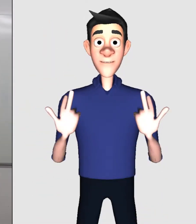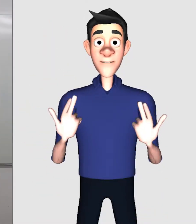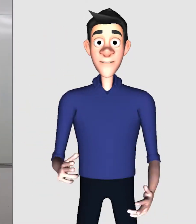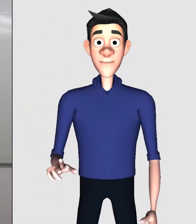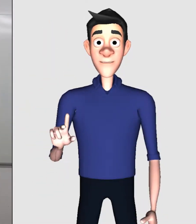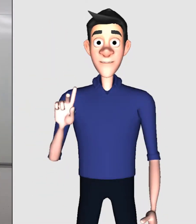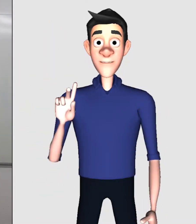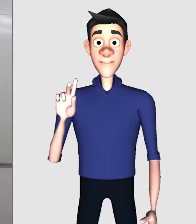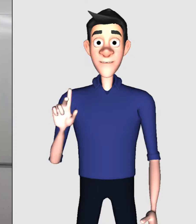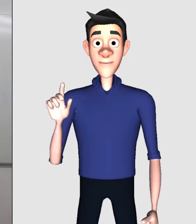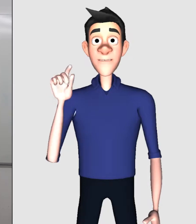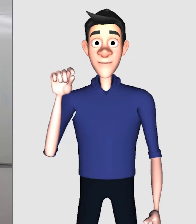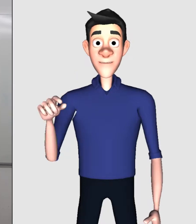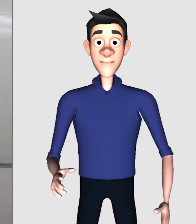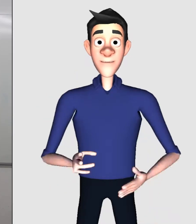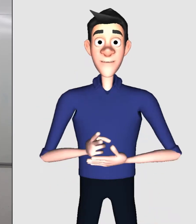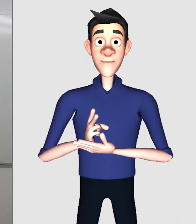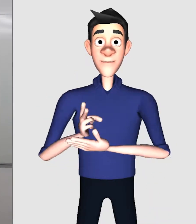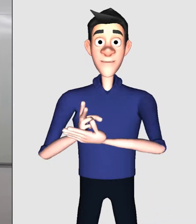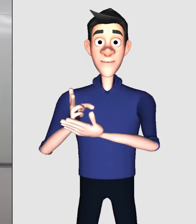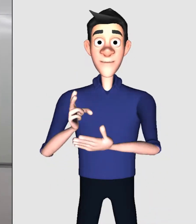o l também seria informado